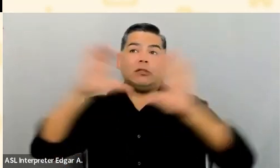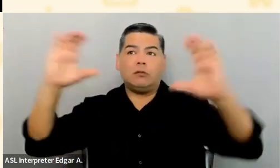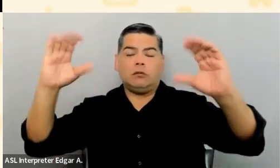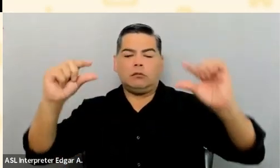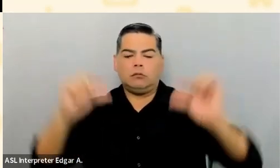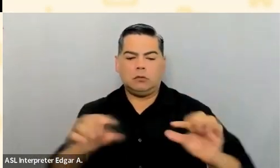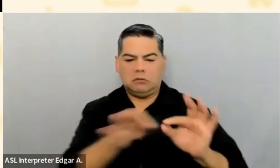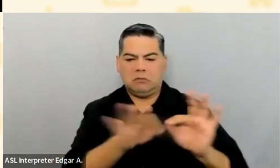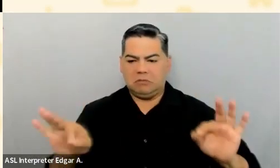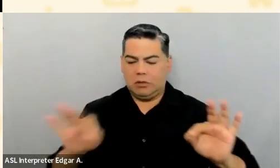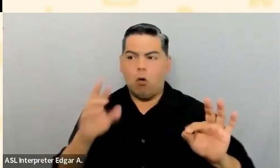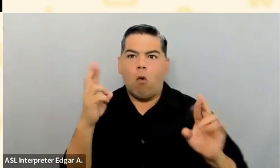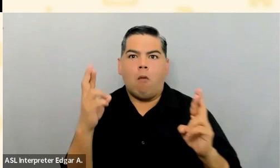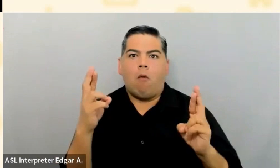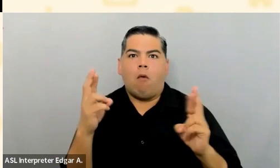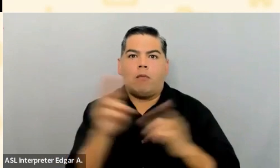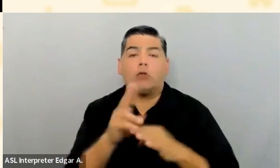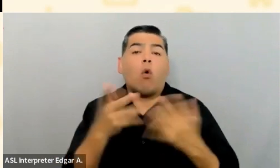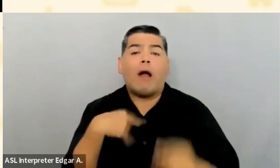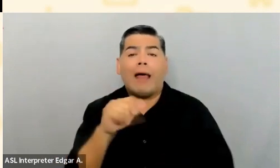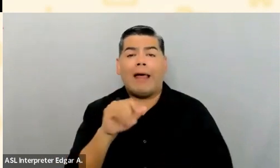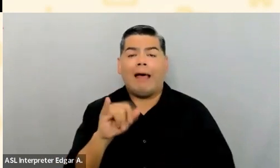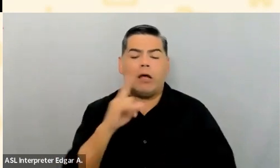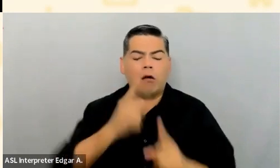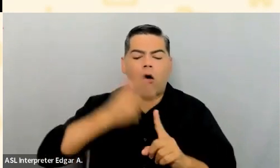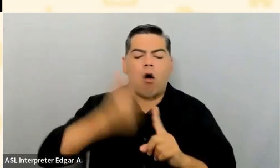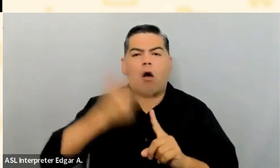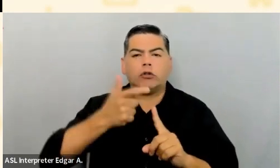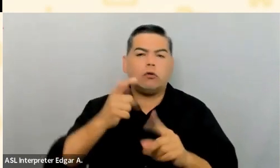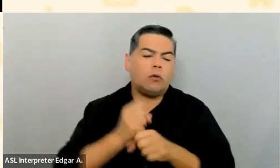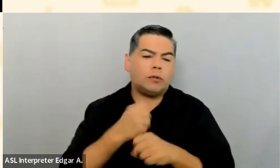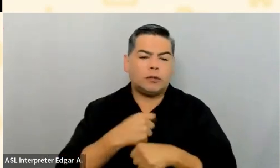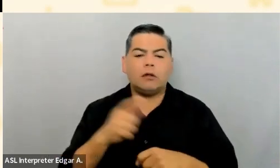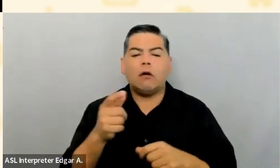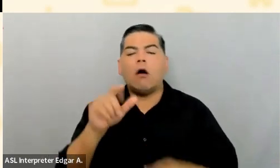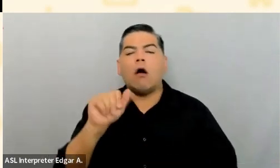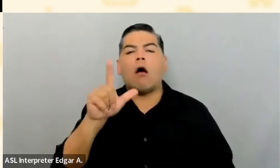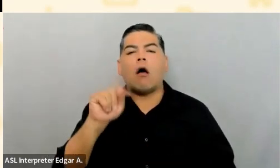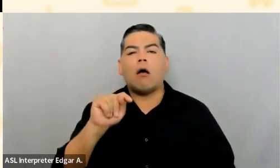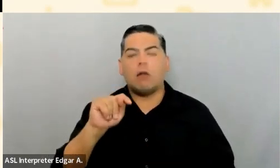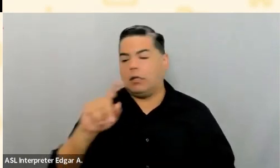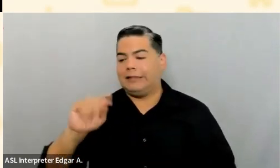¿O utilizará IA y generará automáticamente texto alternativo que signifique nada para el usuario?